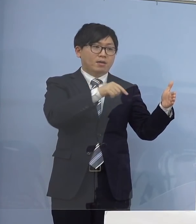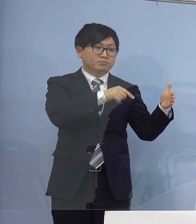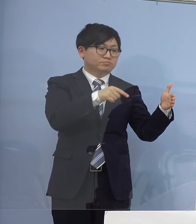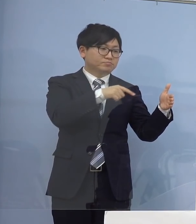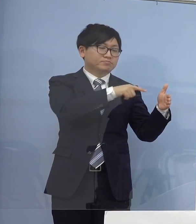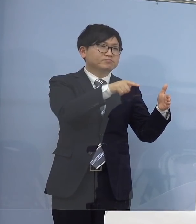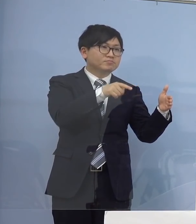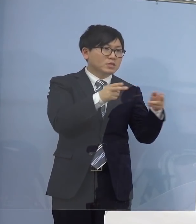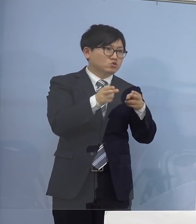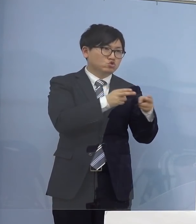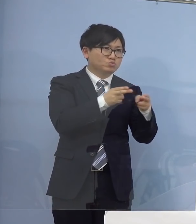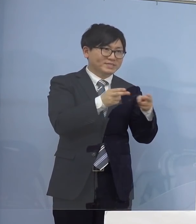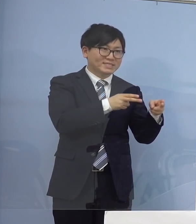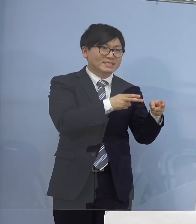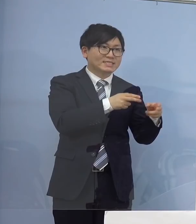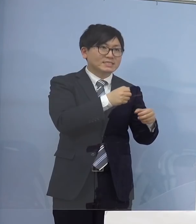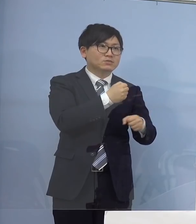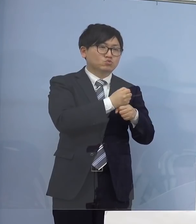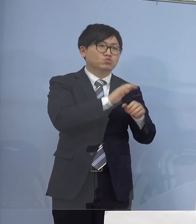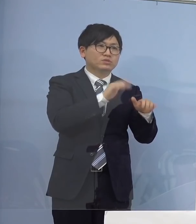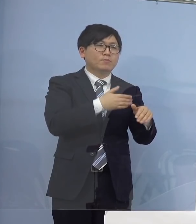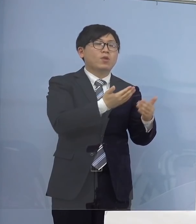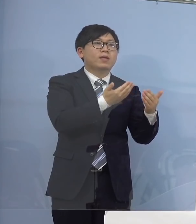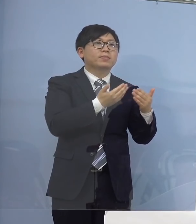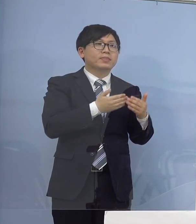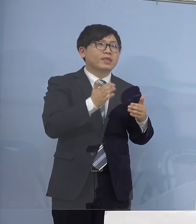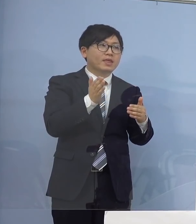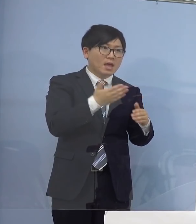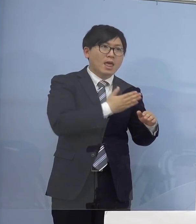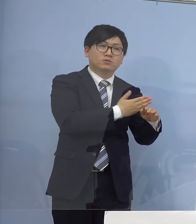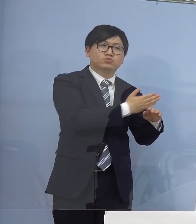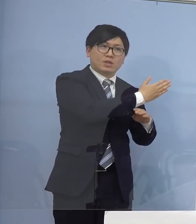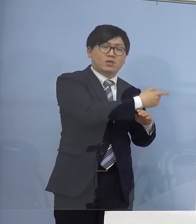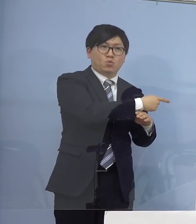対策これをスタートしたということでありますので